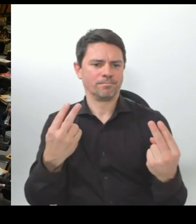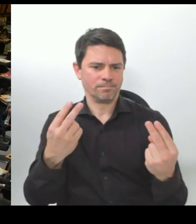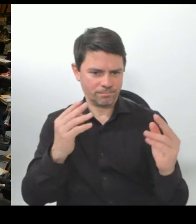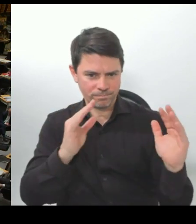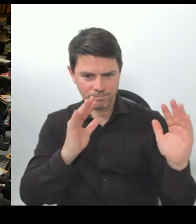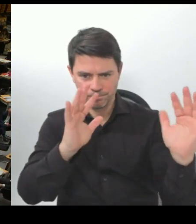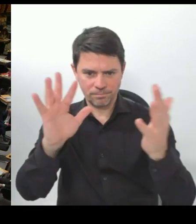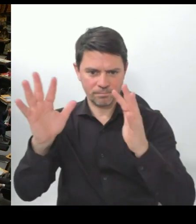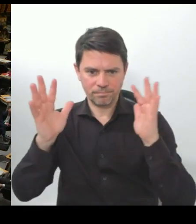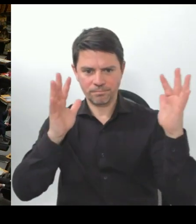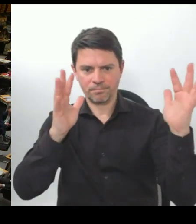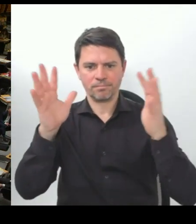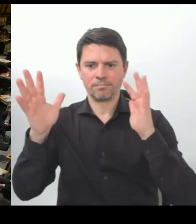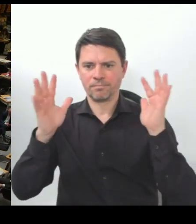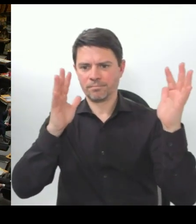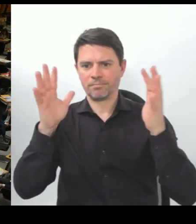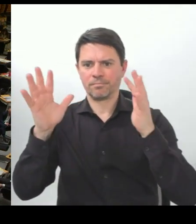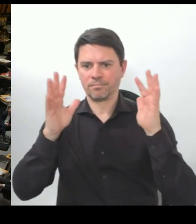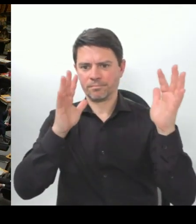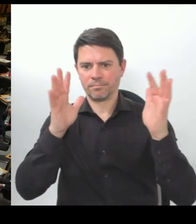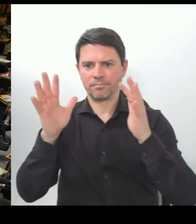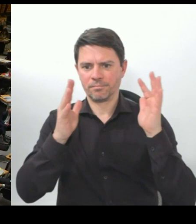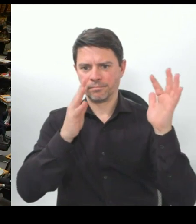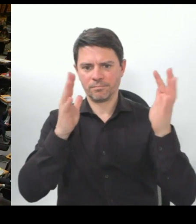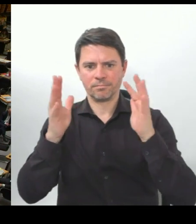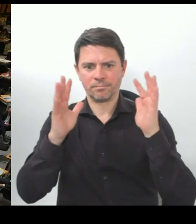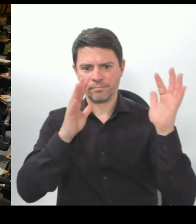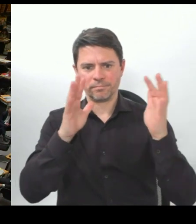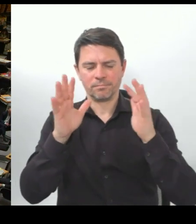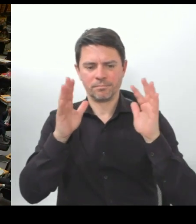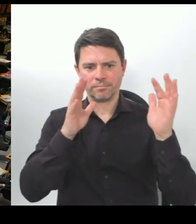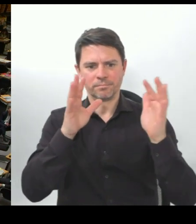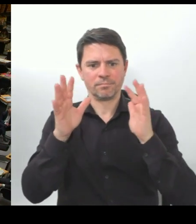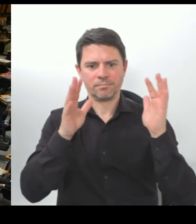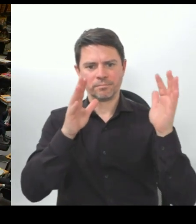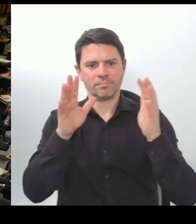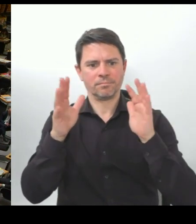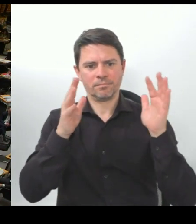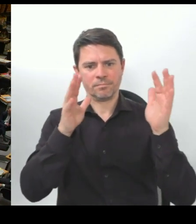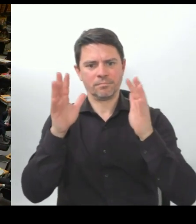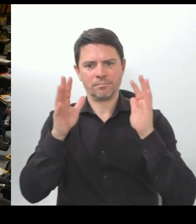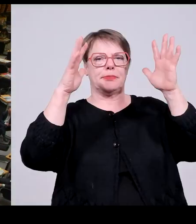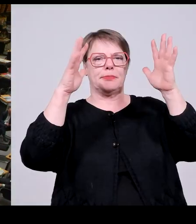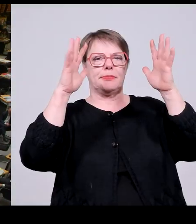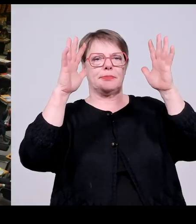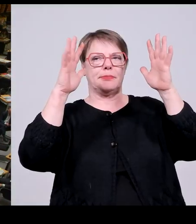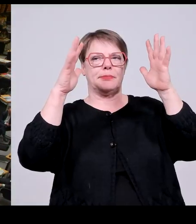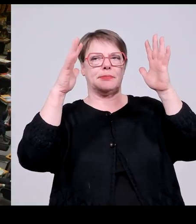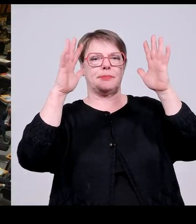Sehr geehrte Präsidentin, Sehr geehrte meine Damen und Herren! In Absprache mit der Koalition rede ich jetzt für uns drei.